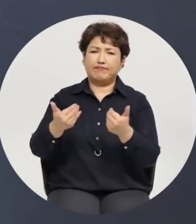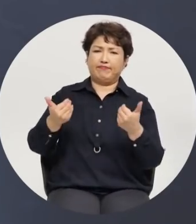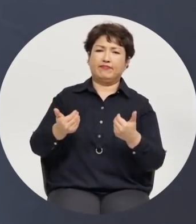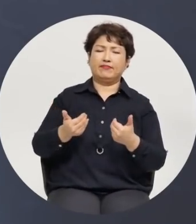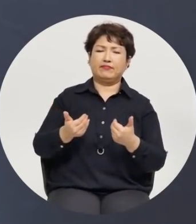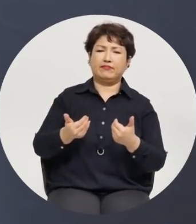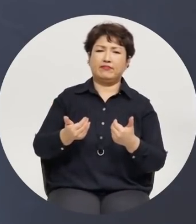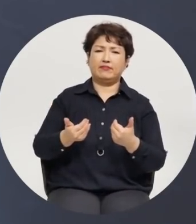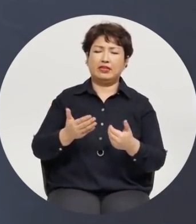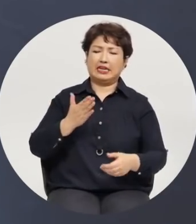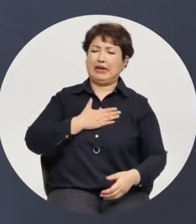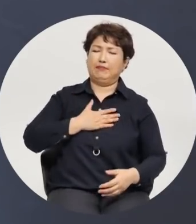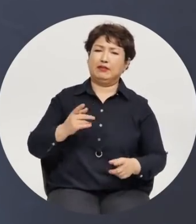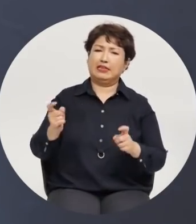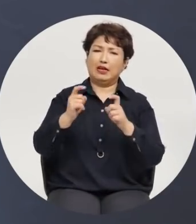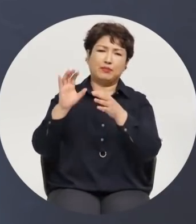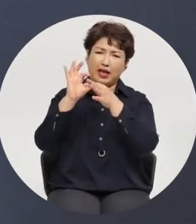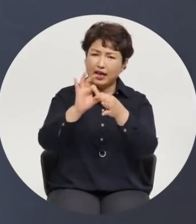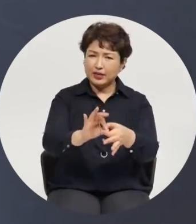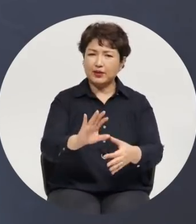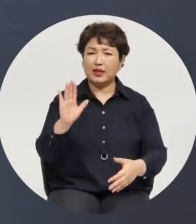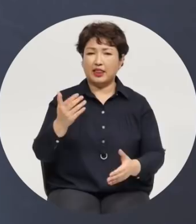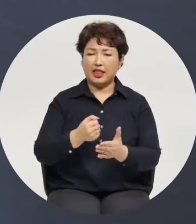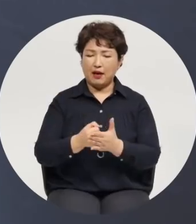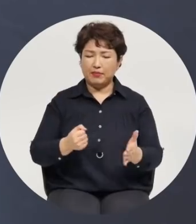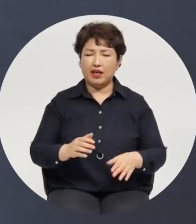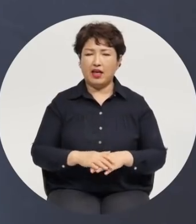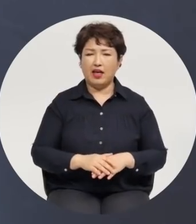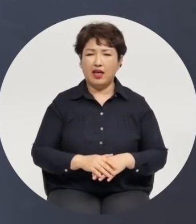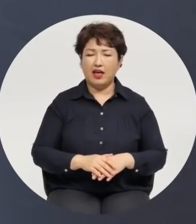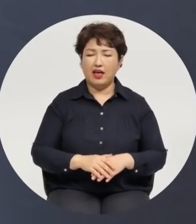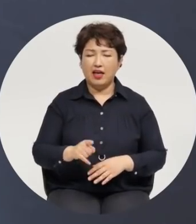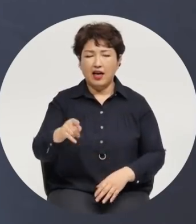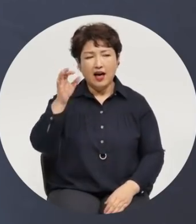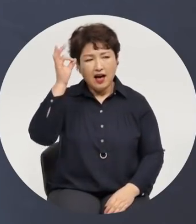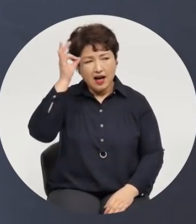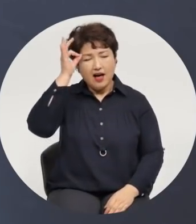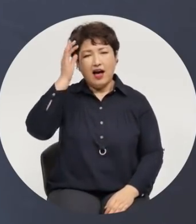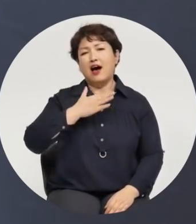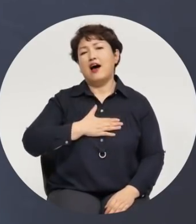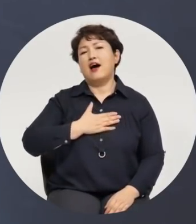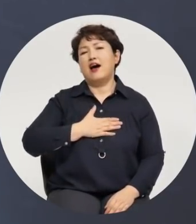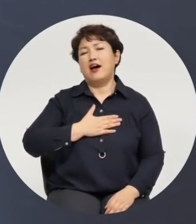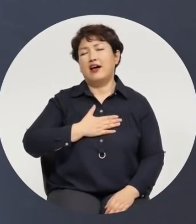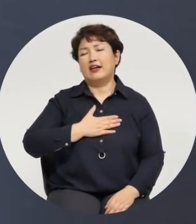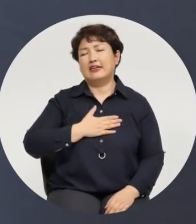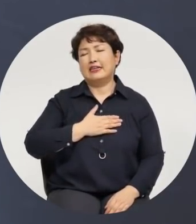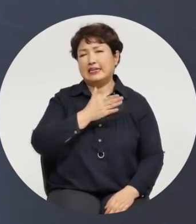그럴 때는 '더 이상 말로 해서 될 일이 아니구나' 하고